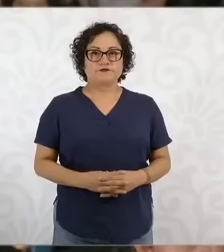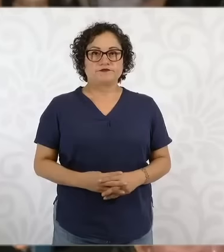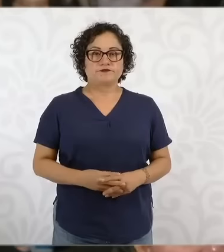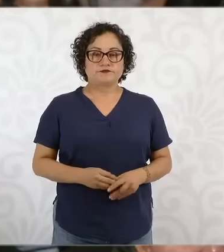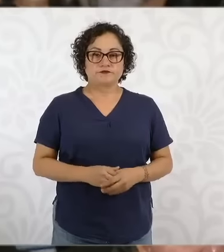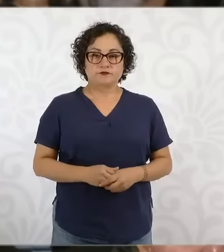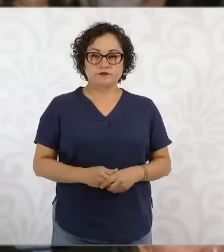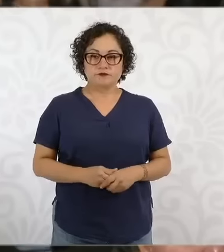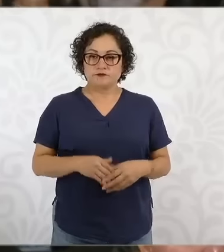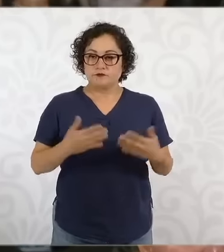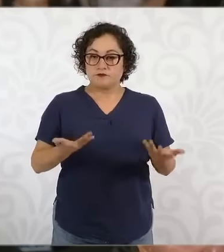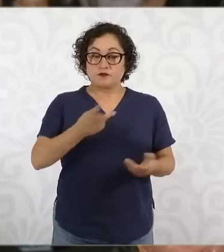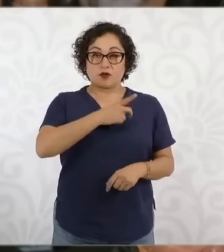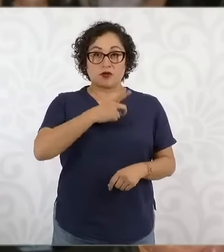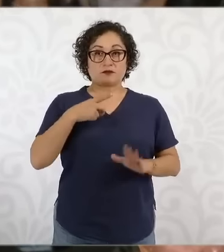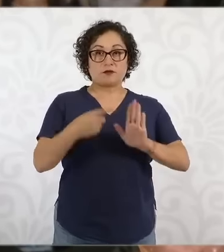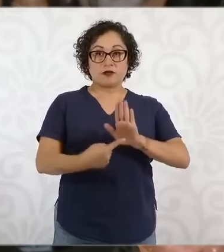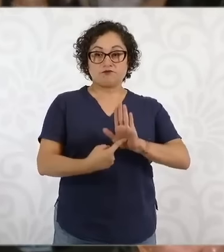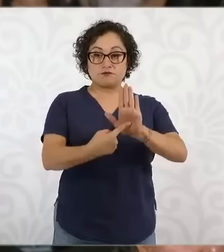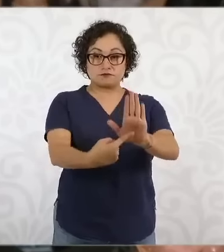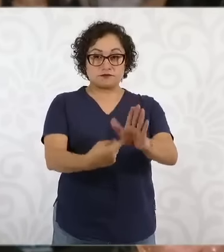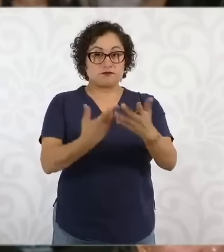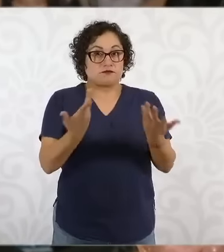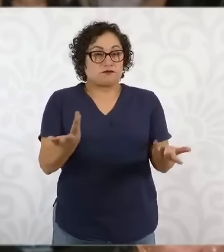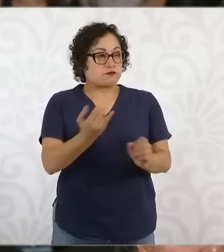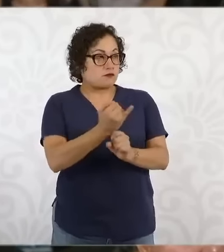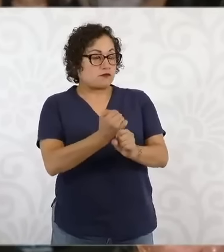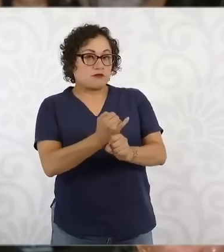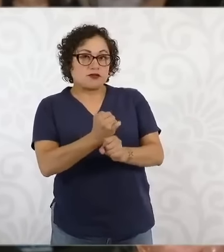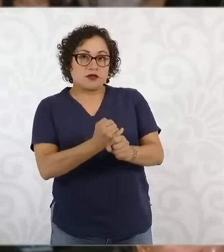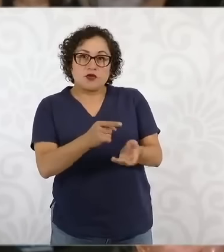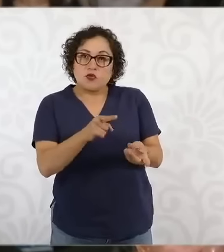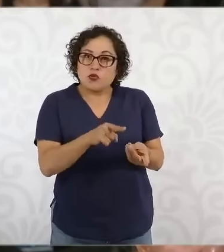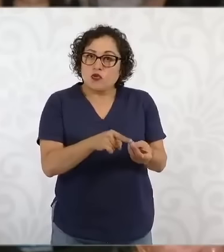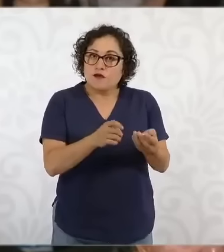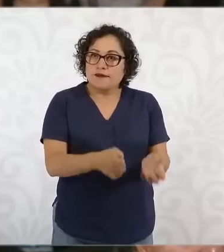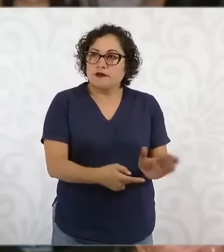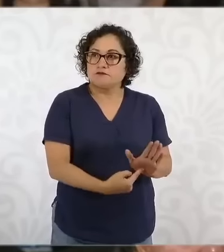si hay investigaciones y en dónde están y por qué no habría investigaciones si hay denuncias